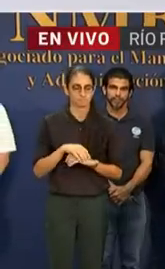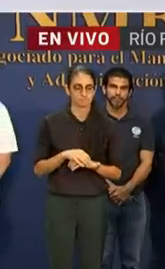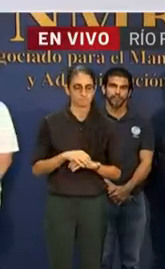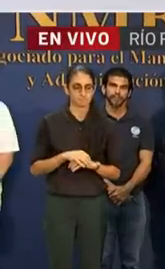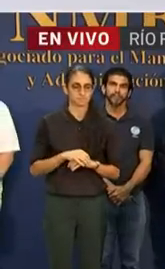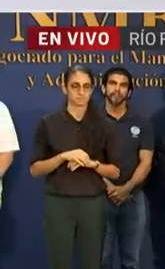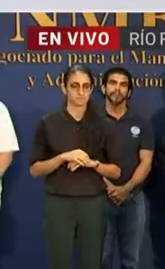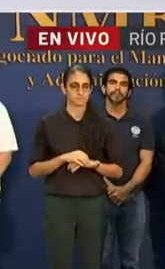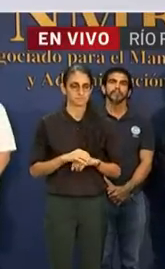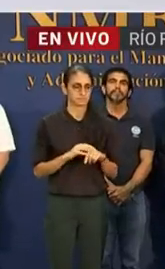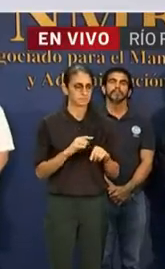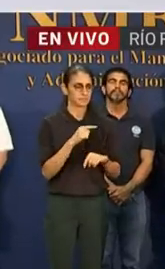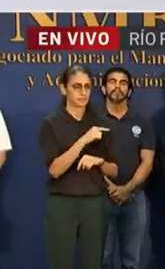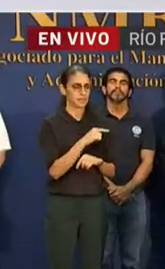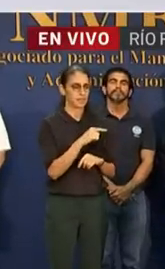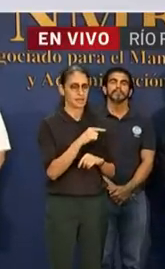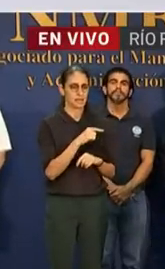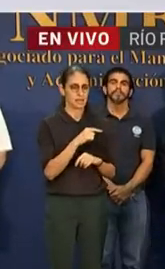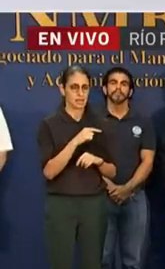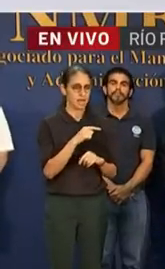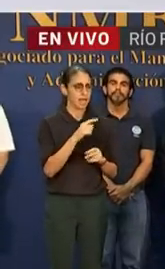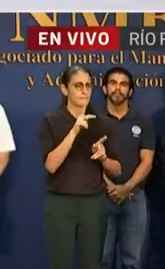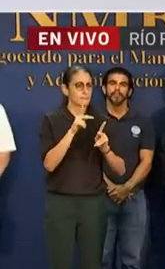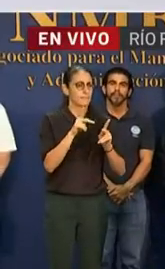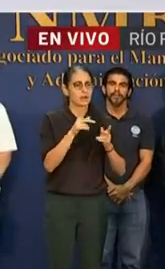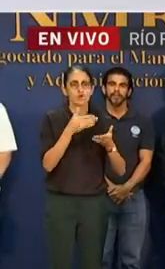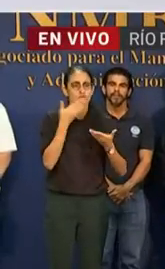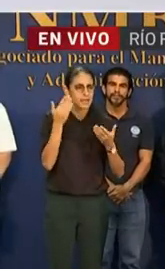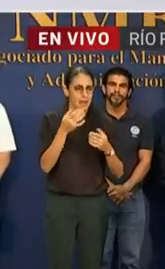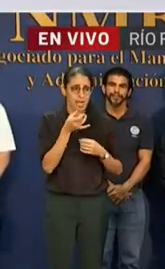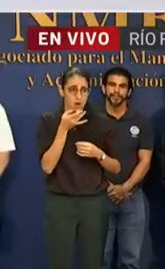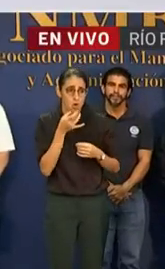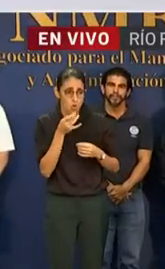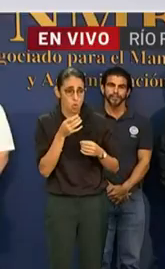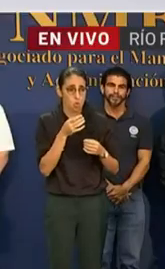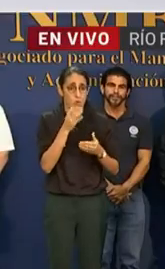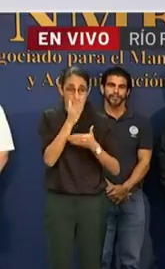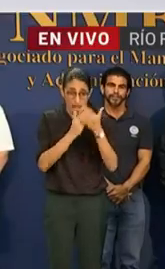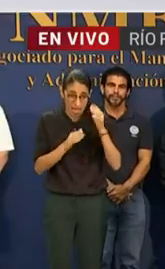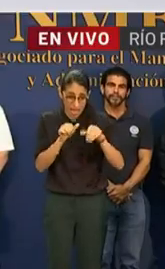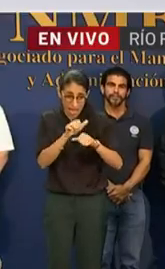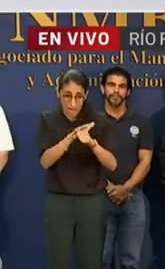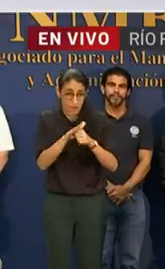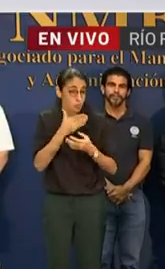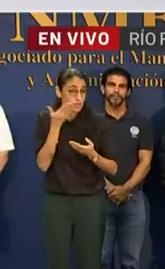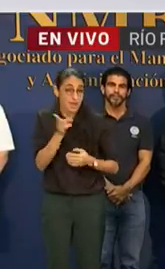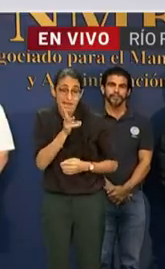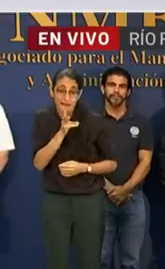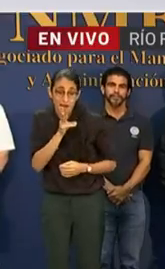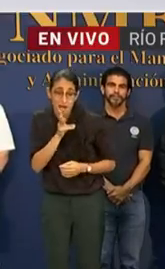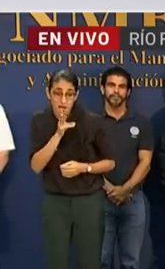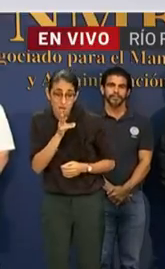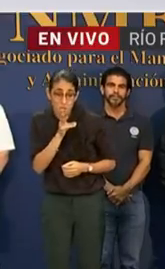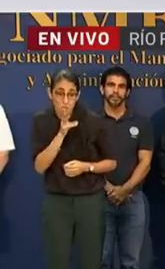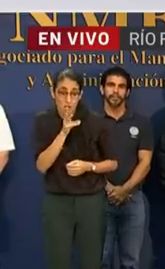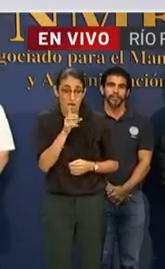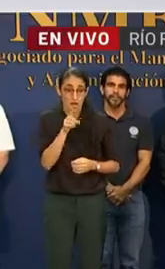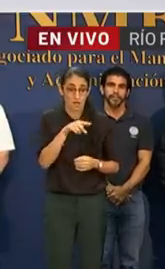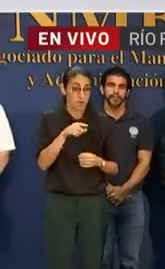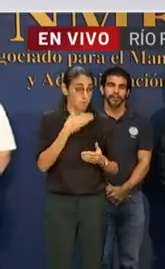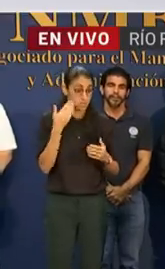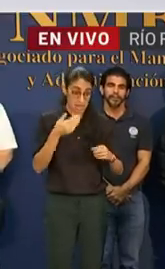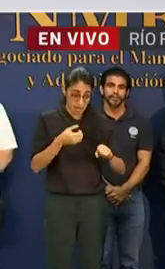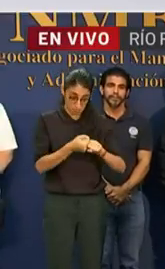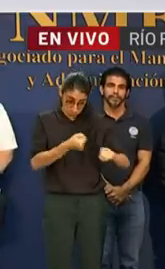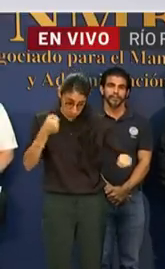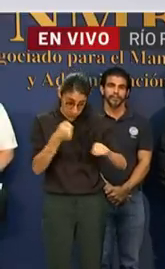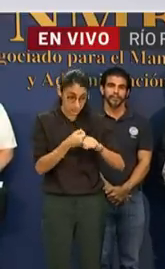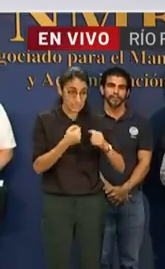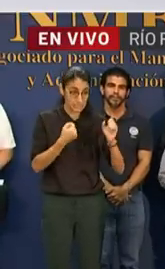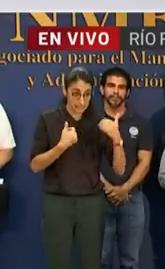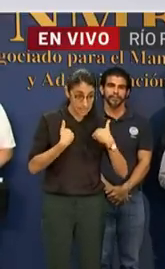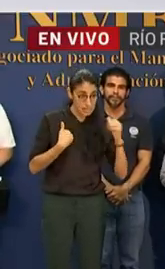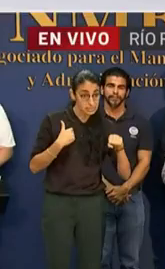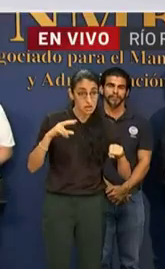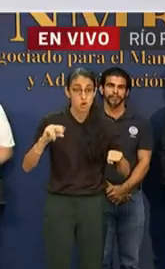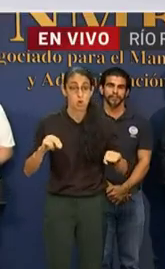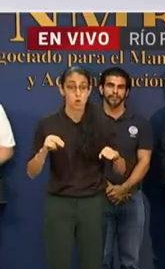SERVICIO.